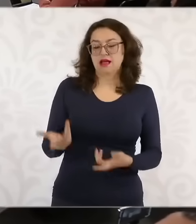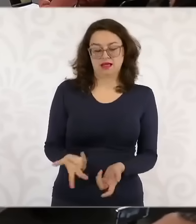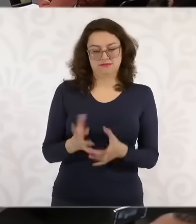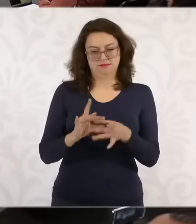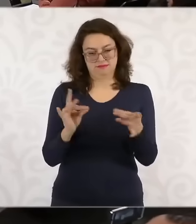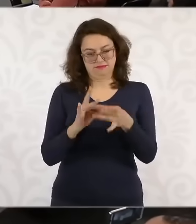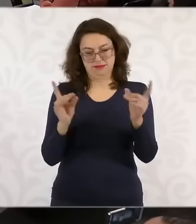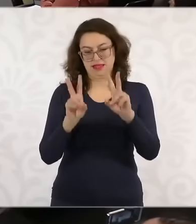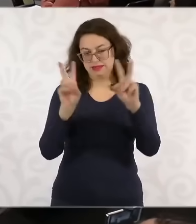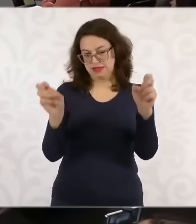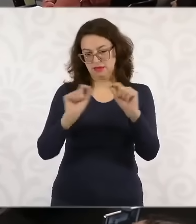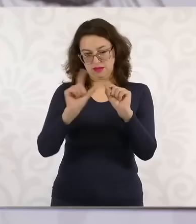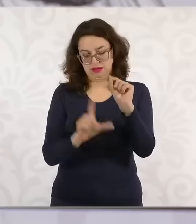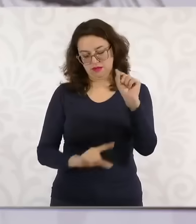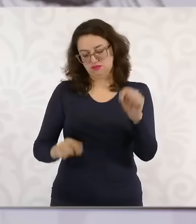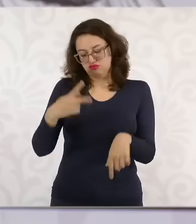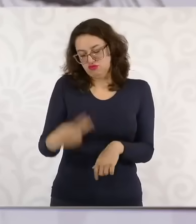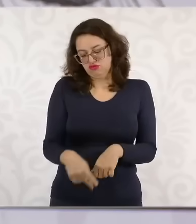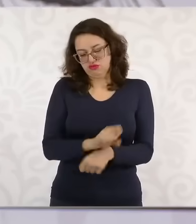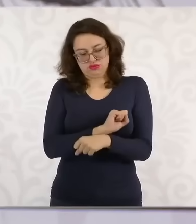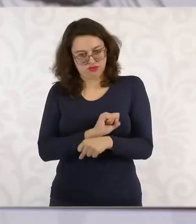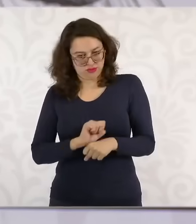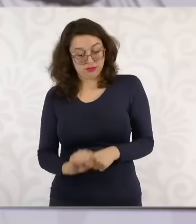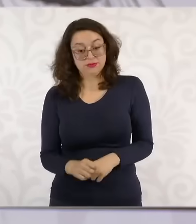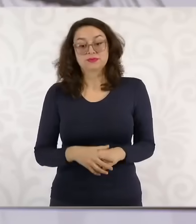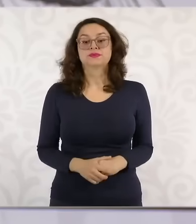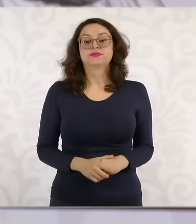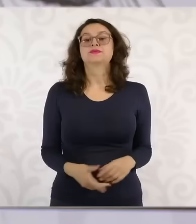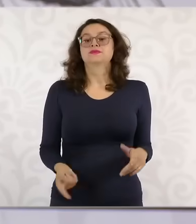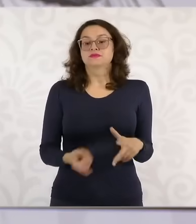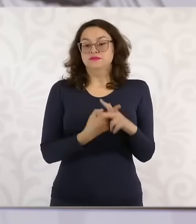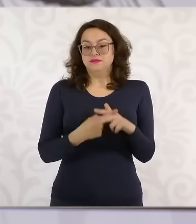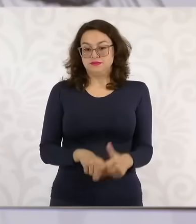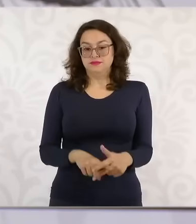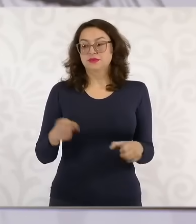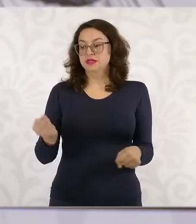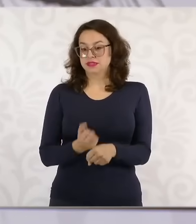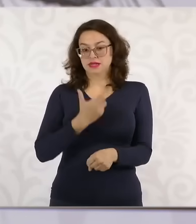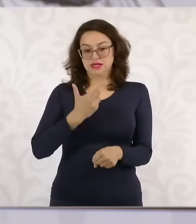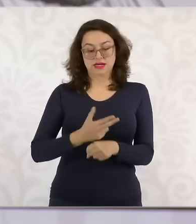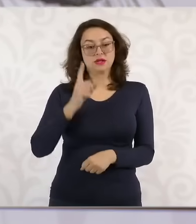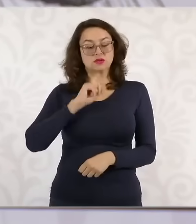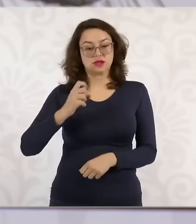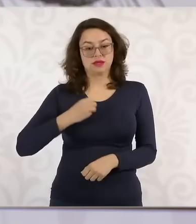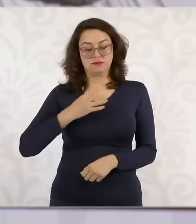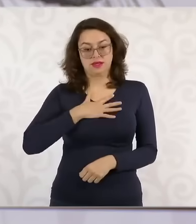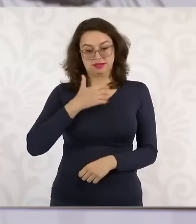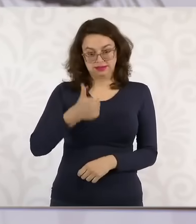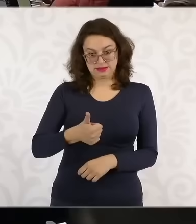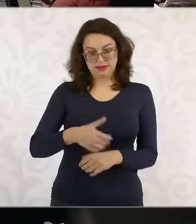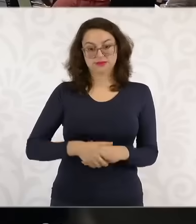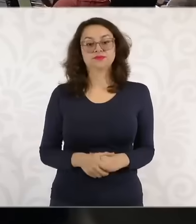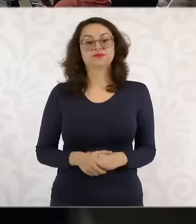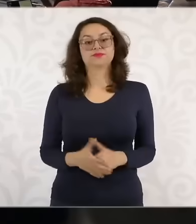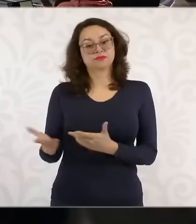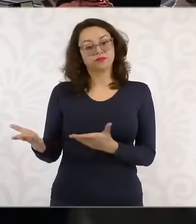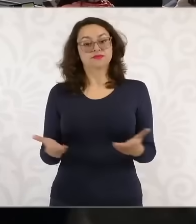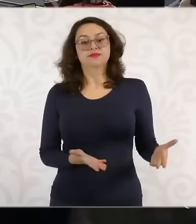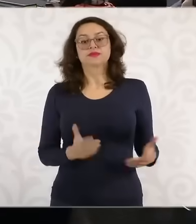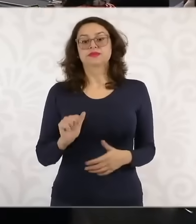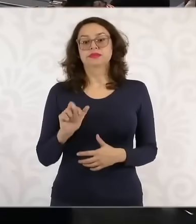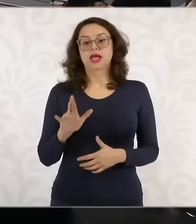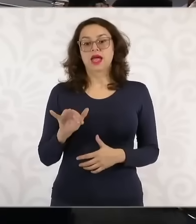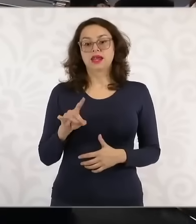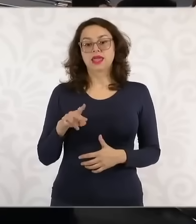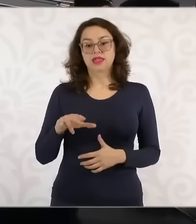Patria. Hoy eh empezamos aquí con la secretaria de Bienestar, por favor. Adelante, Ariana.